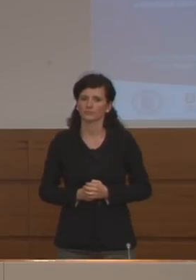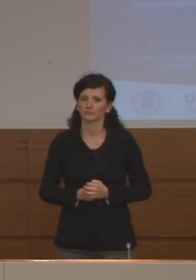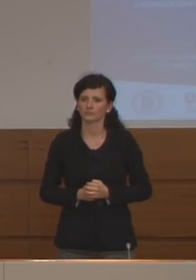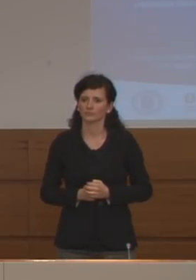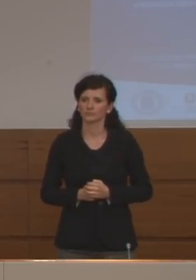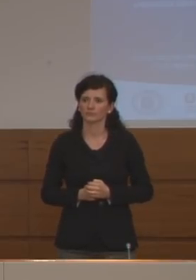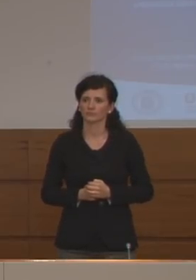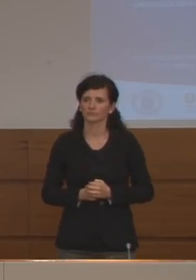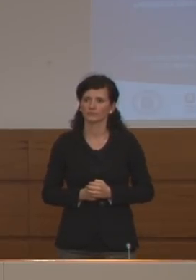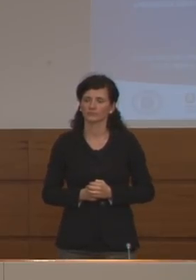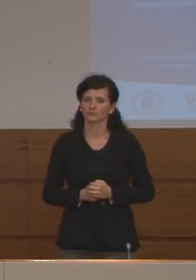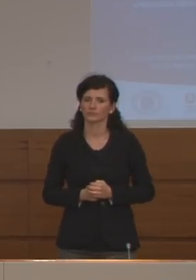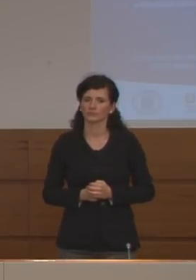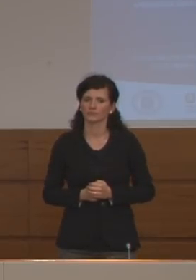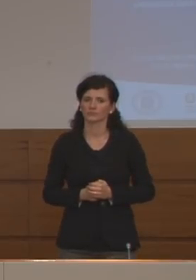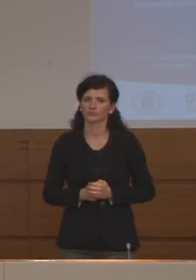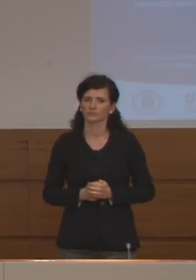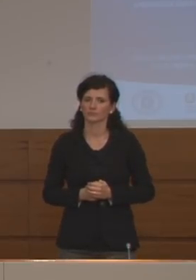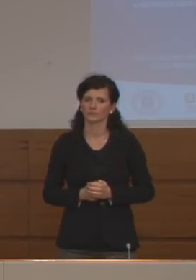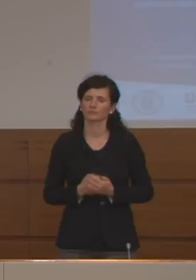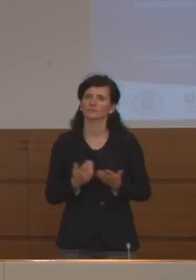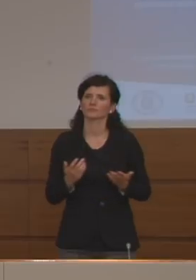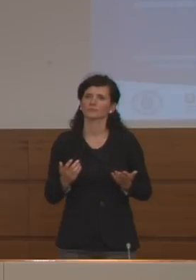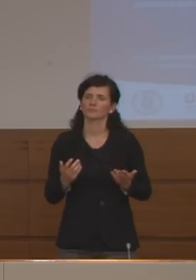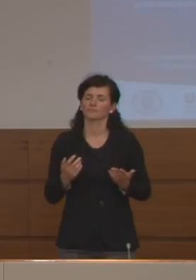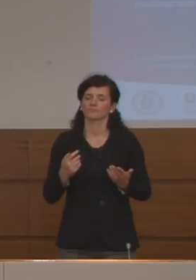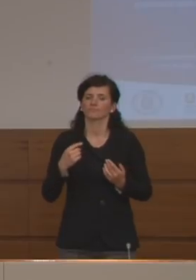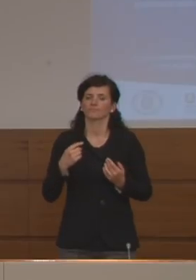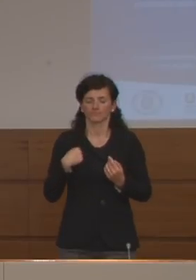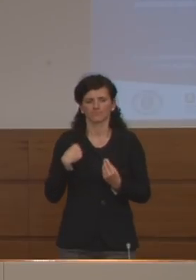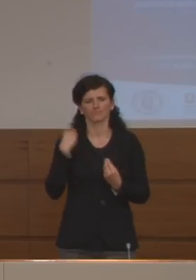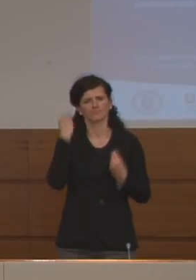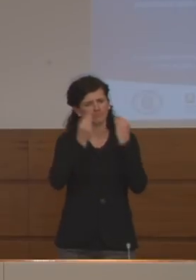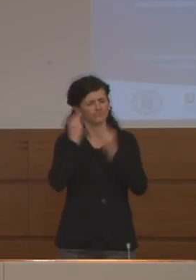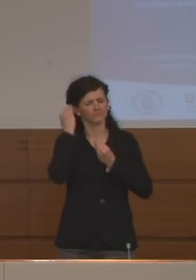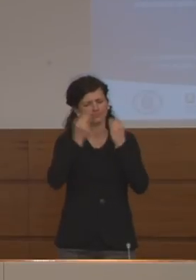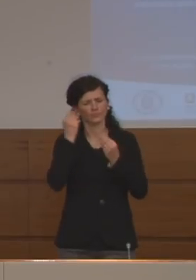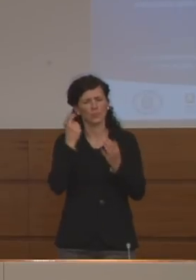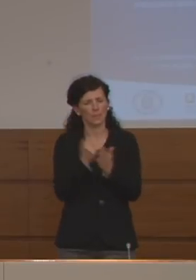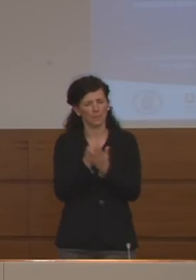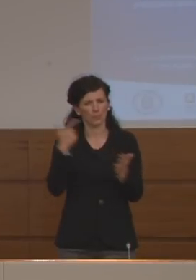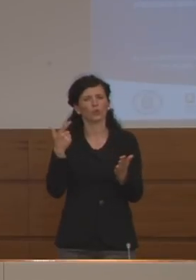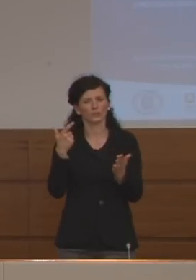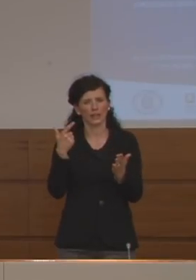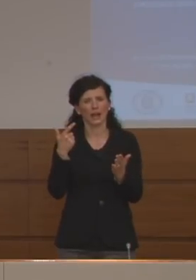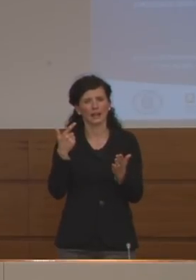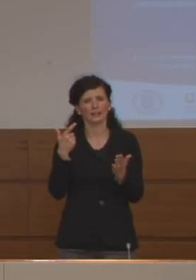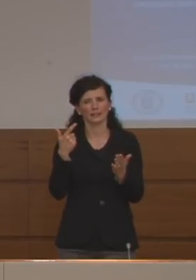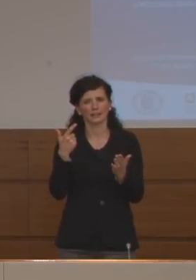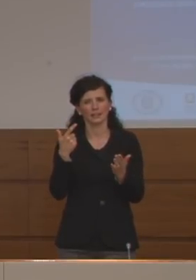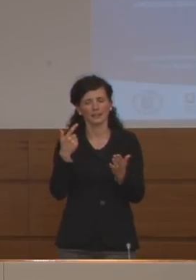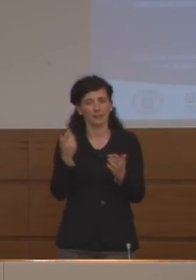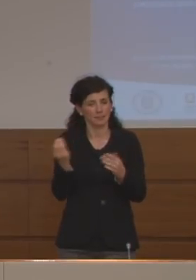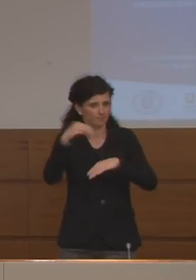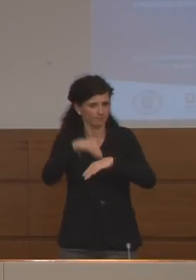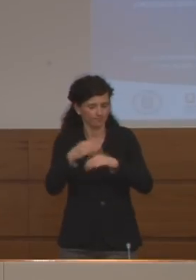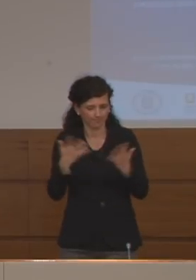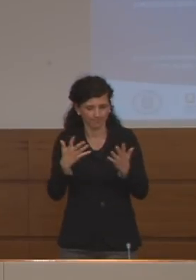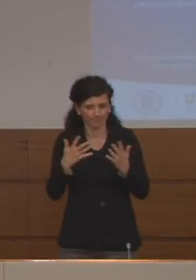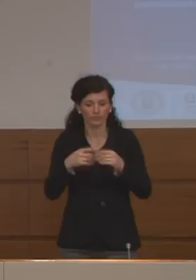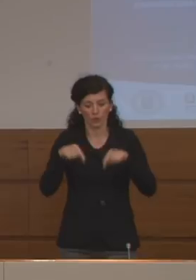l'opportunità di sottolineare che oggi si è andati ulteriormente avanti nella